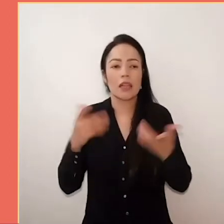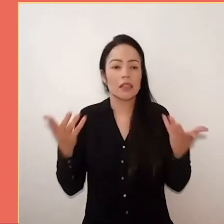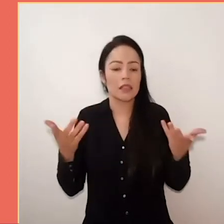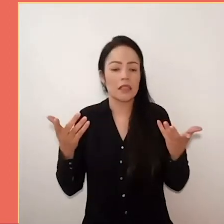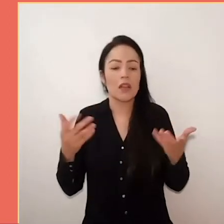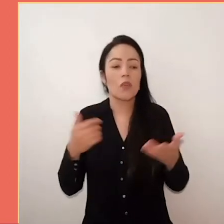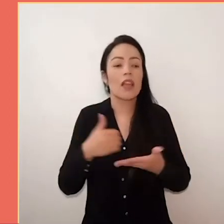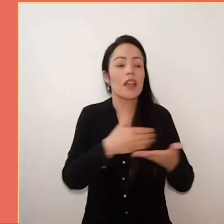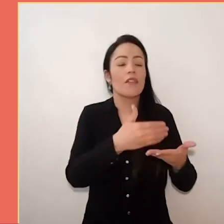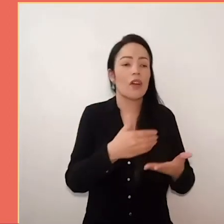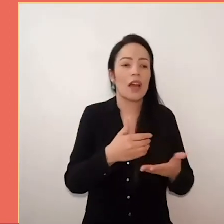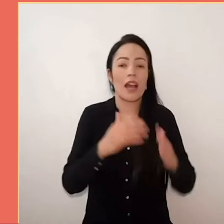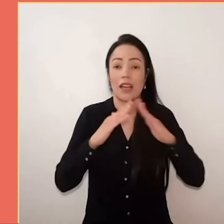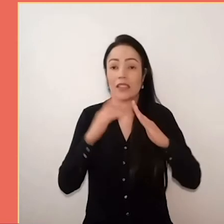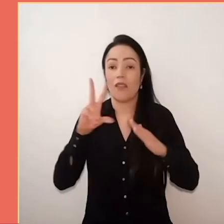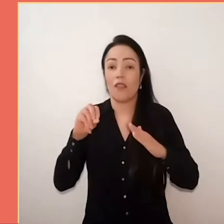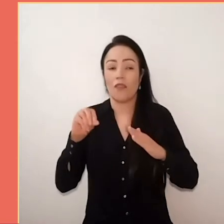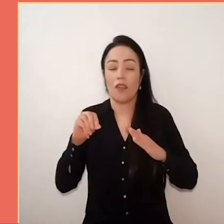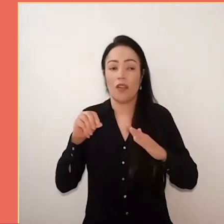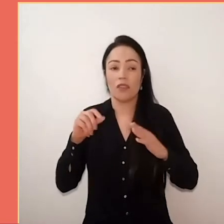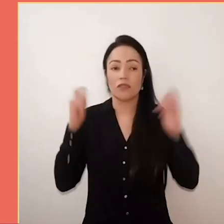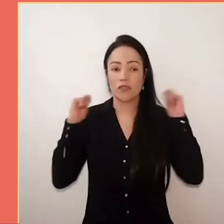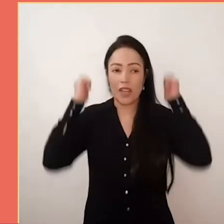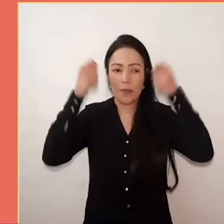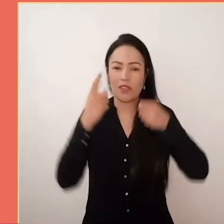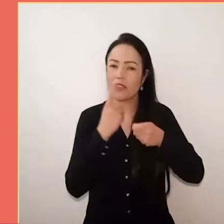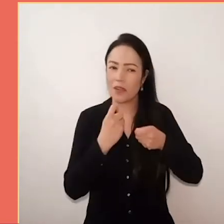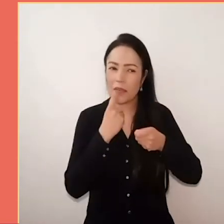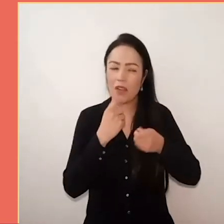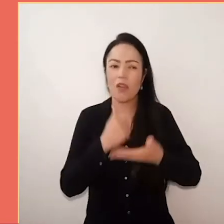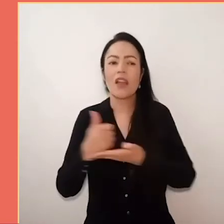Que leitor reflexivo essa pergunta pode formar?